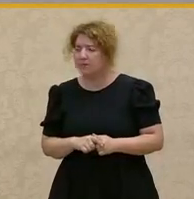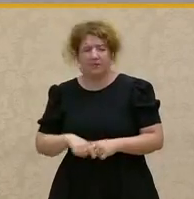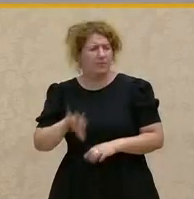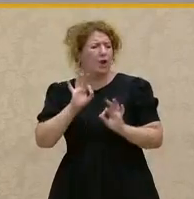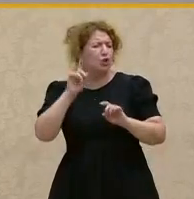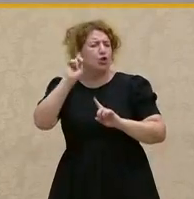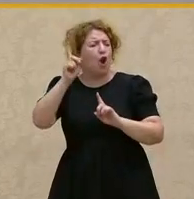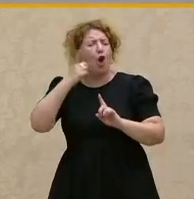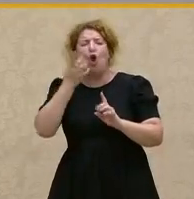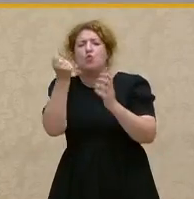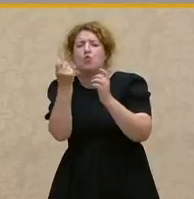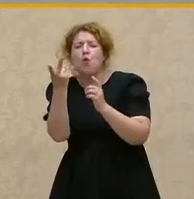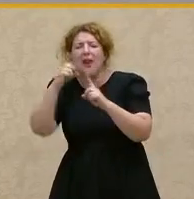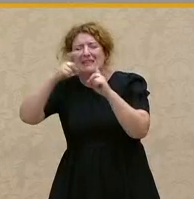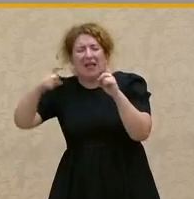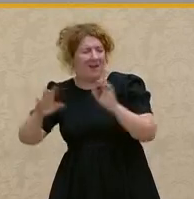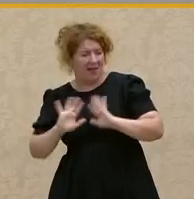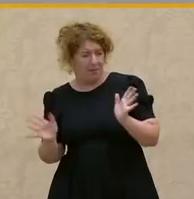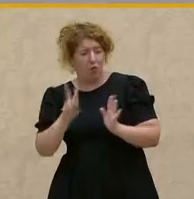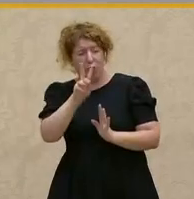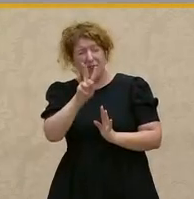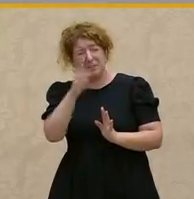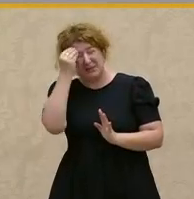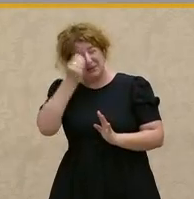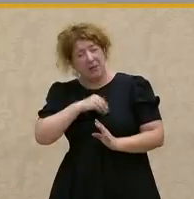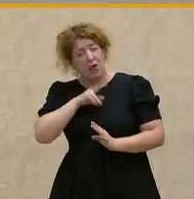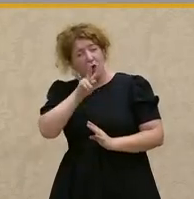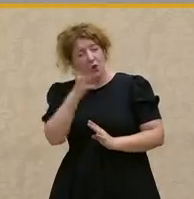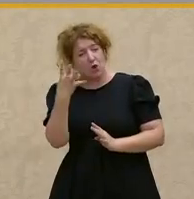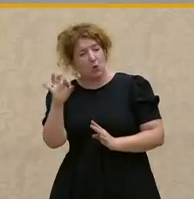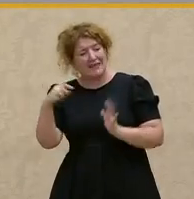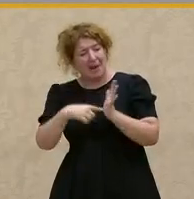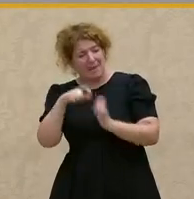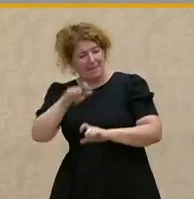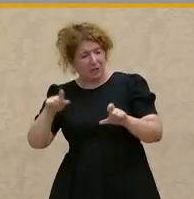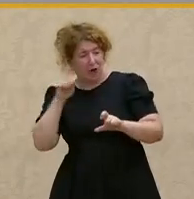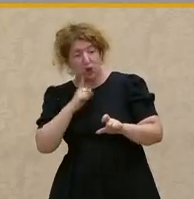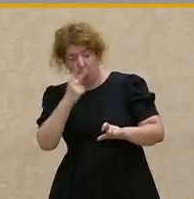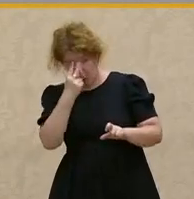en el que pensamos que en España hay 240 000 personas, a un entorno, digamos,